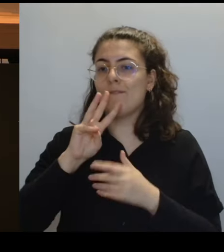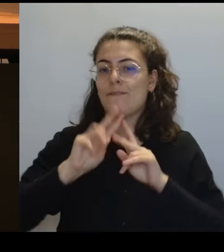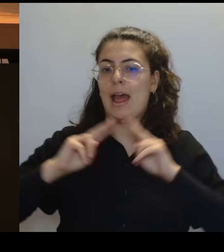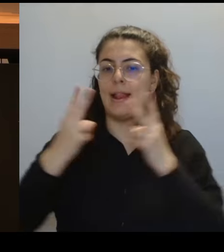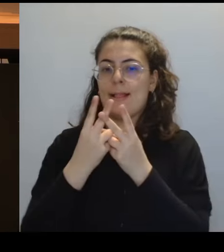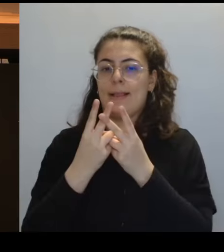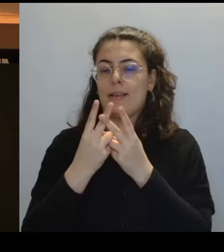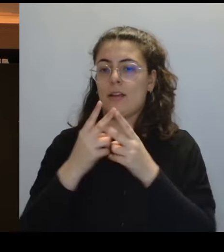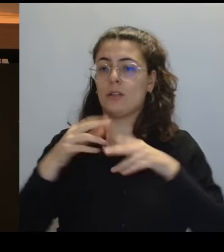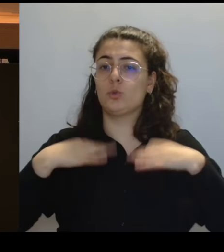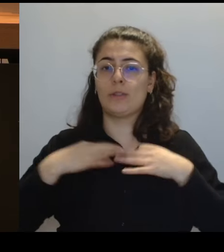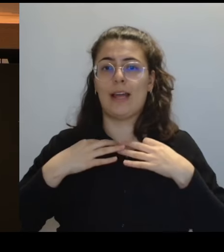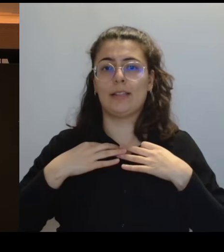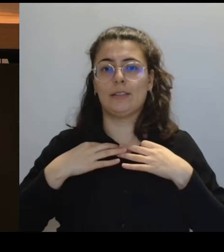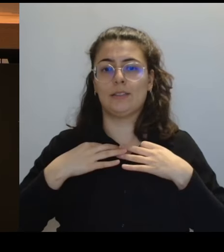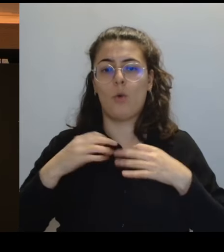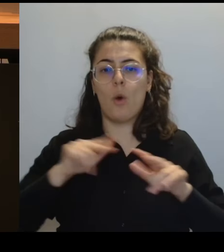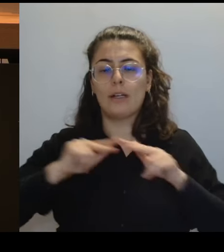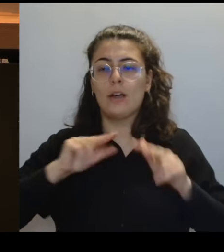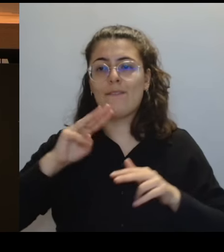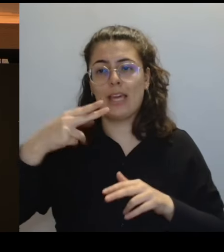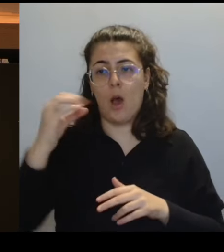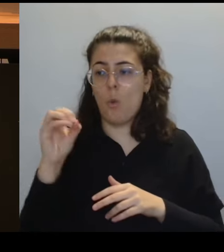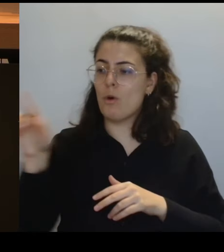WHO angeschlossen. Würden die Werte